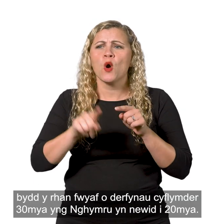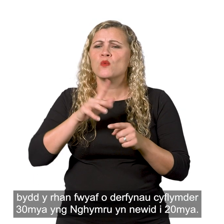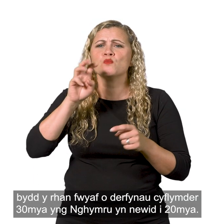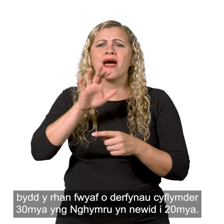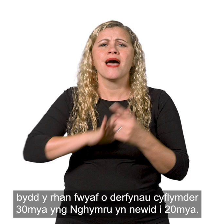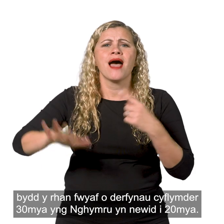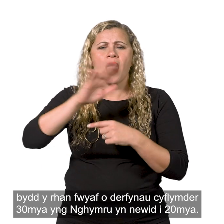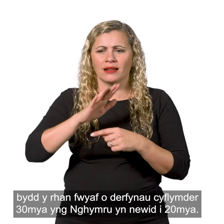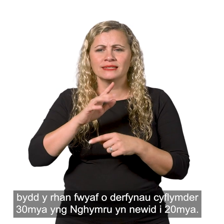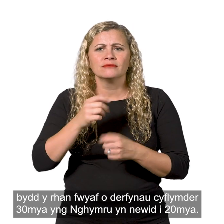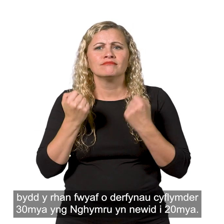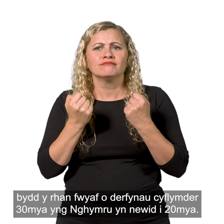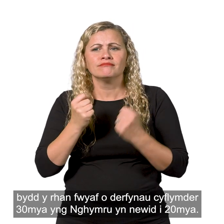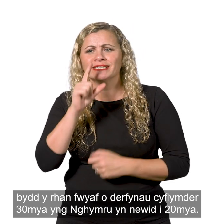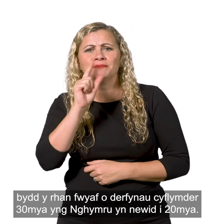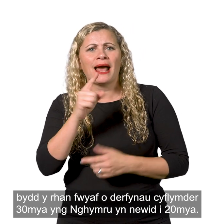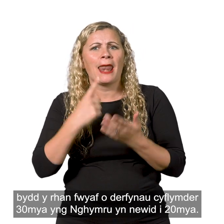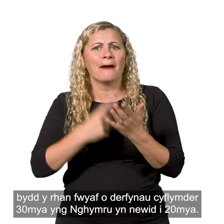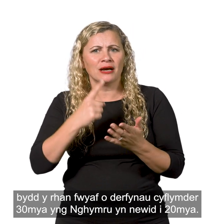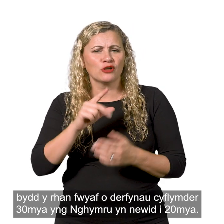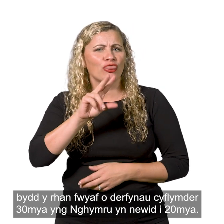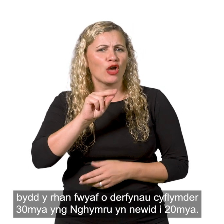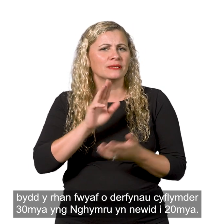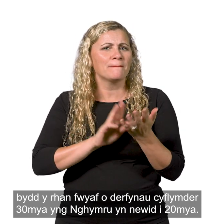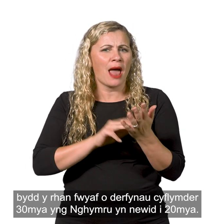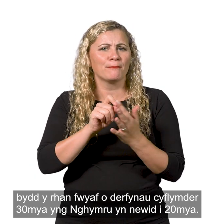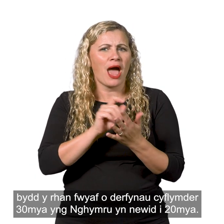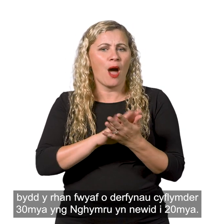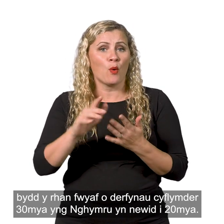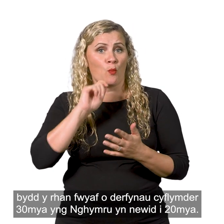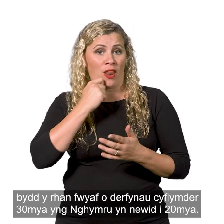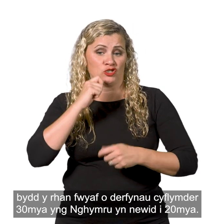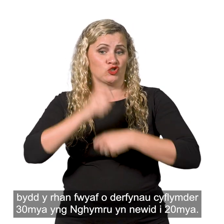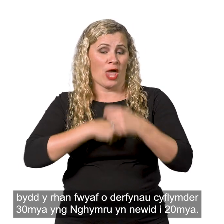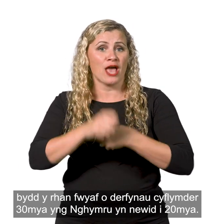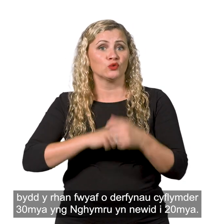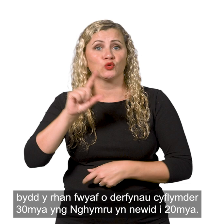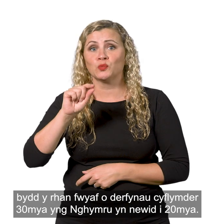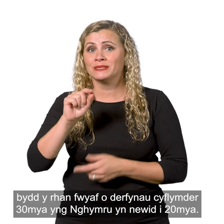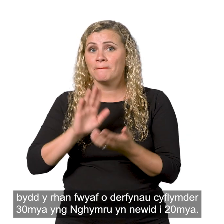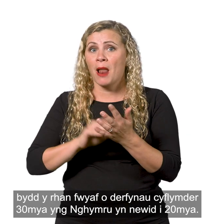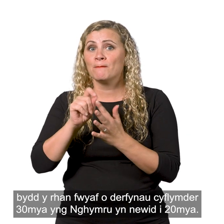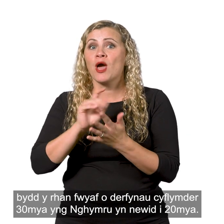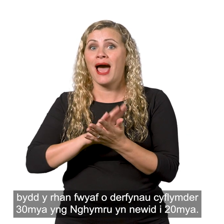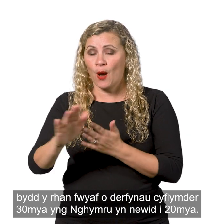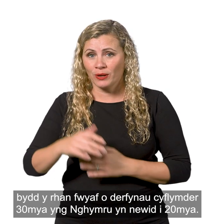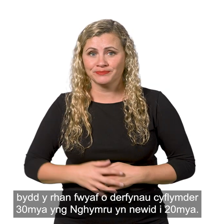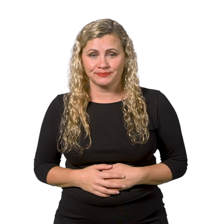bydd y rhan fwyaf o derfynau cyflymder 30mya yng Nghymru yn newid i 20mya.